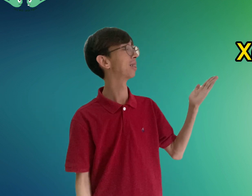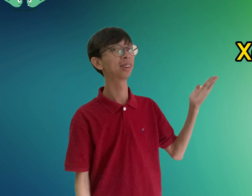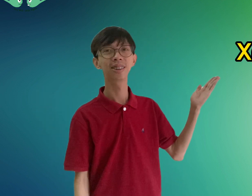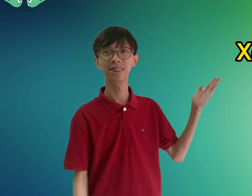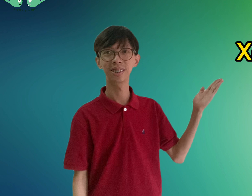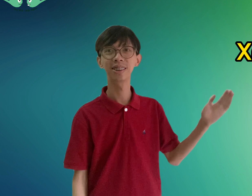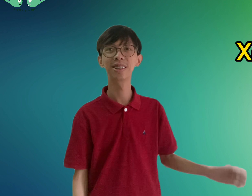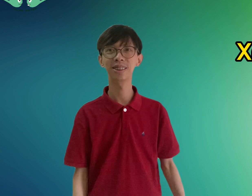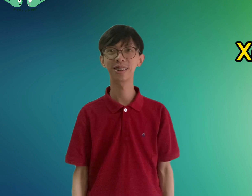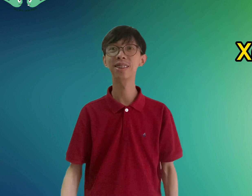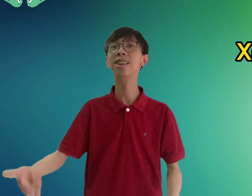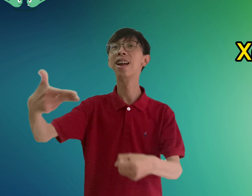Thông tin về Xăng